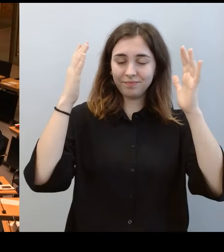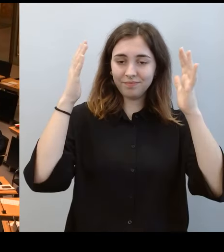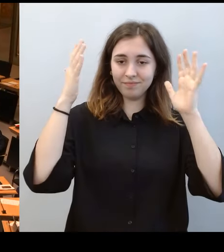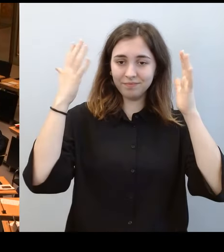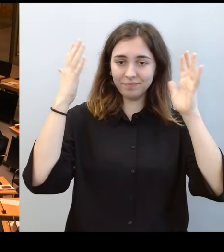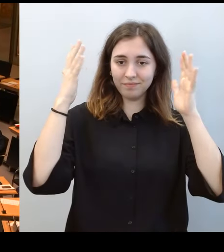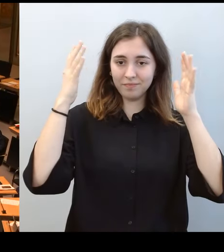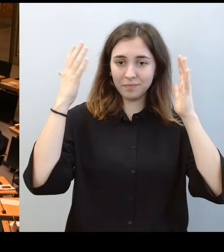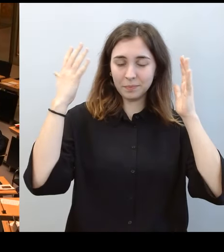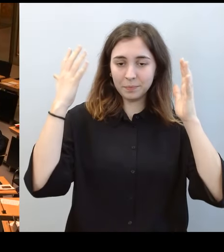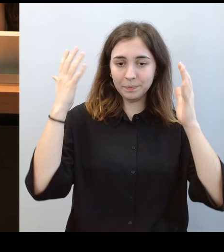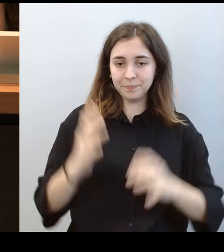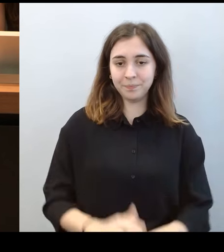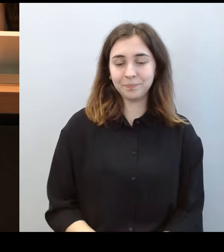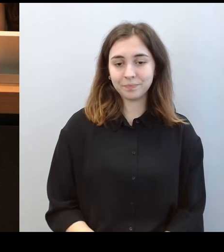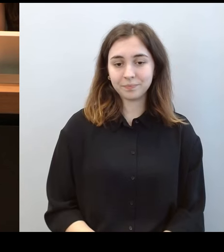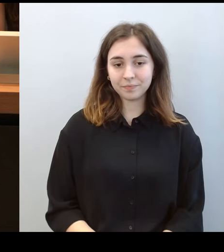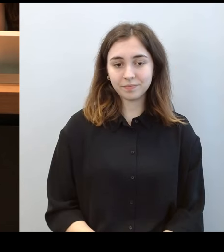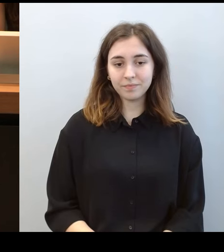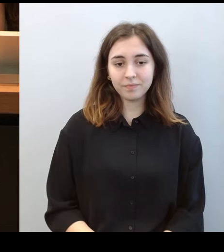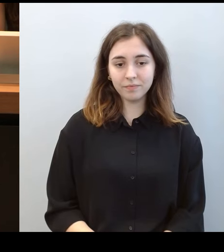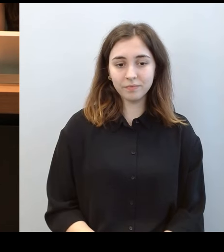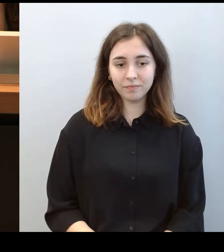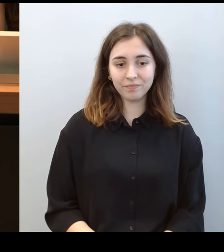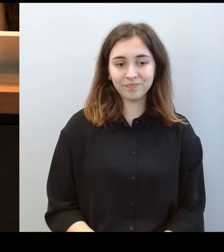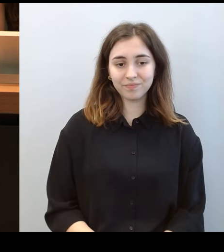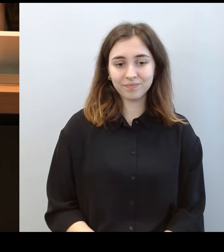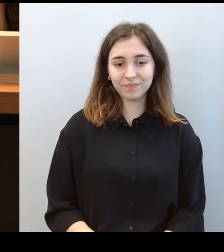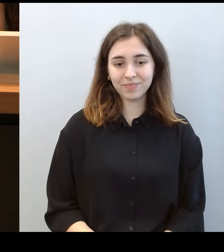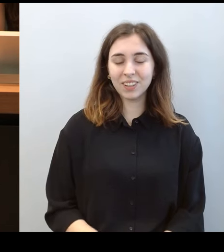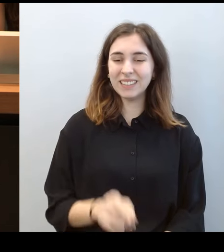damit sind wir, glaube ich, beim entscheidenden Punkt. Israel führt